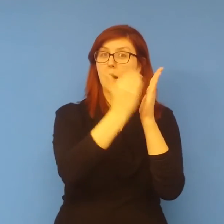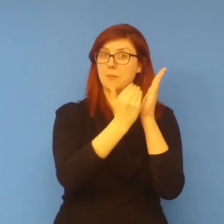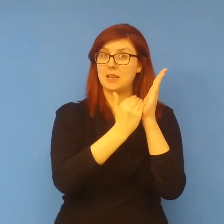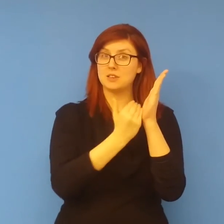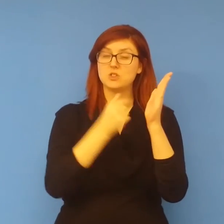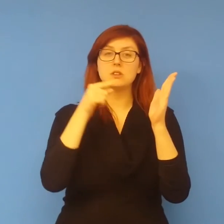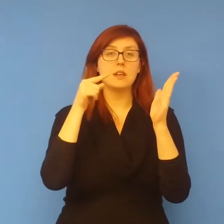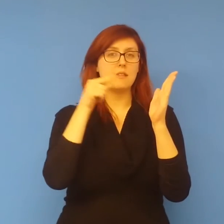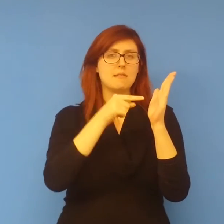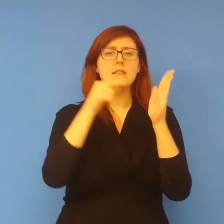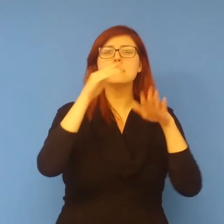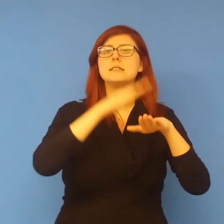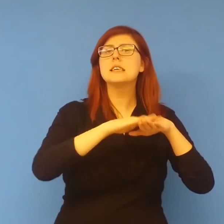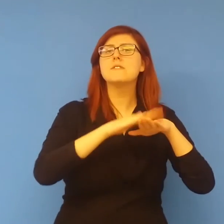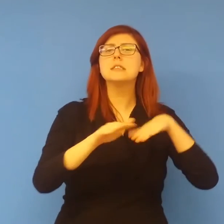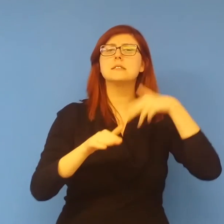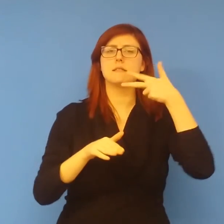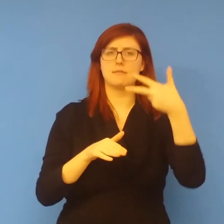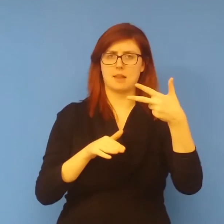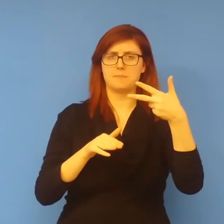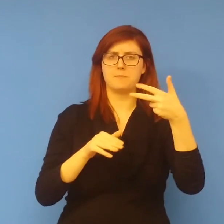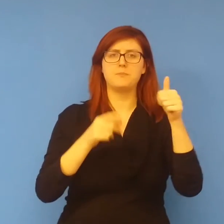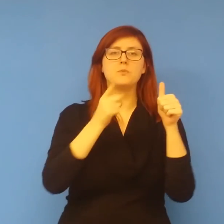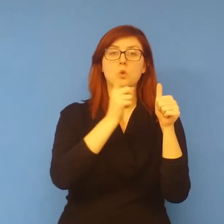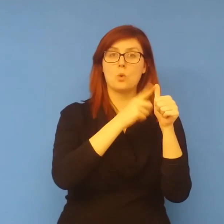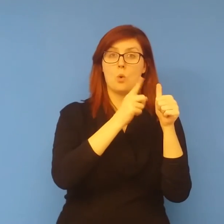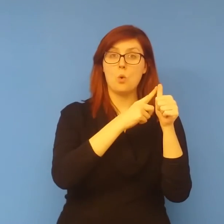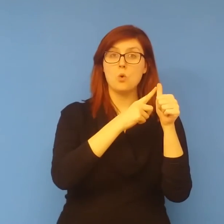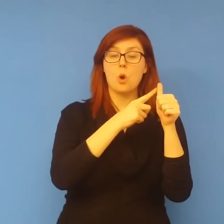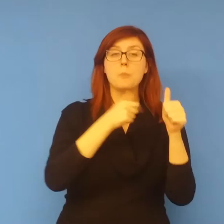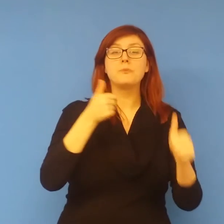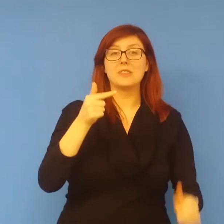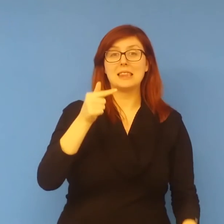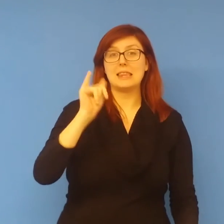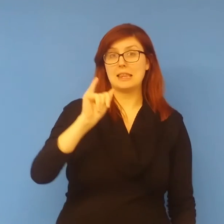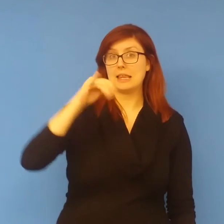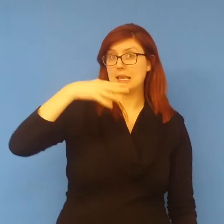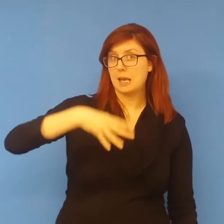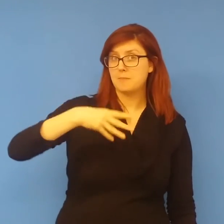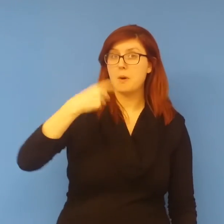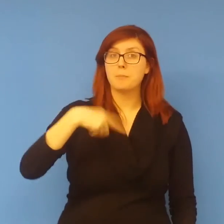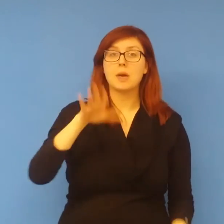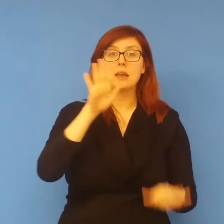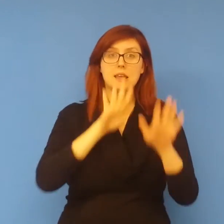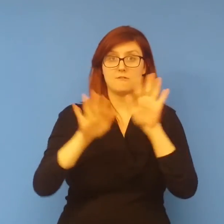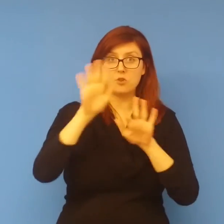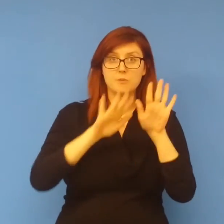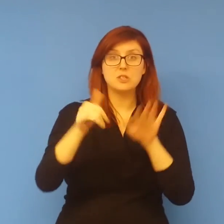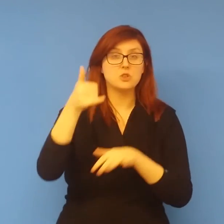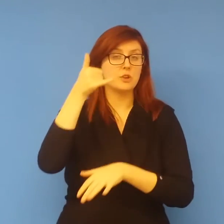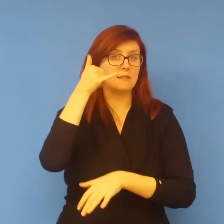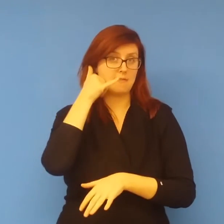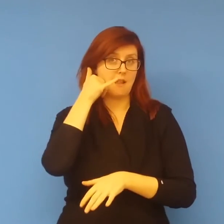che nell'applicazione sono attivi tre servizi: TIM, per richiedere informazioni sul tuo telefono